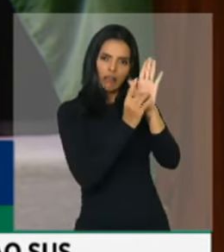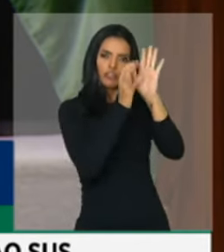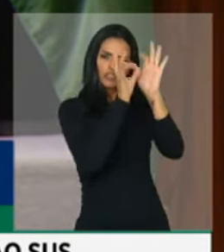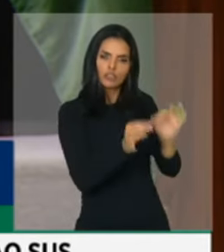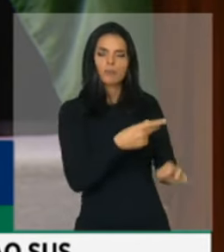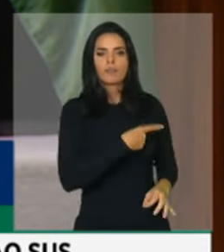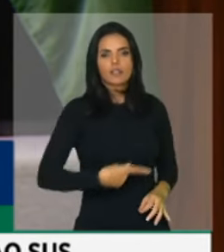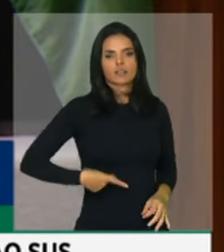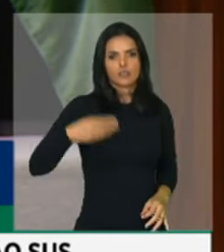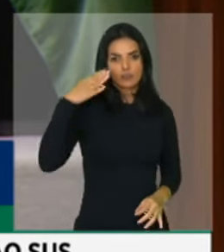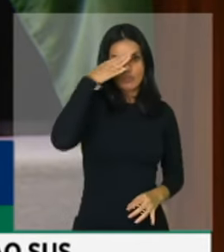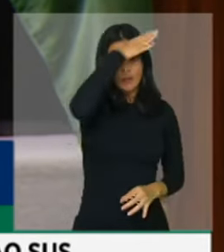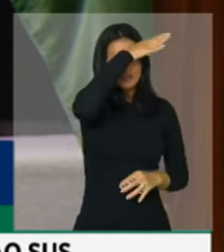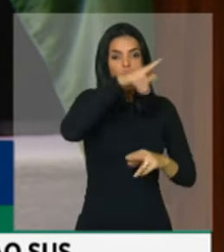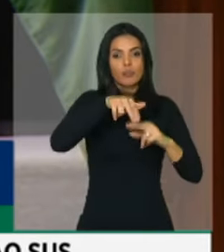SIDO ELEITO COM 57 MILHÕES DE VOTOS, MAS NÃO ABRIMOS MÃO